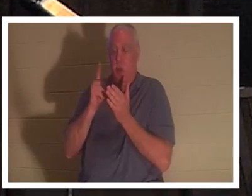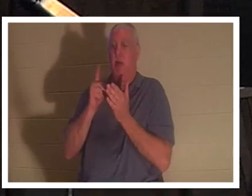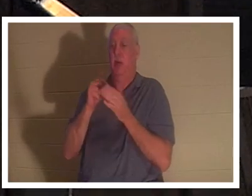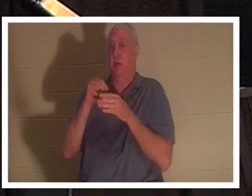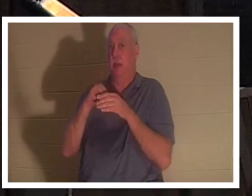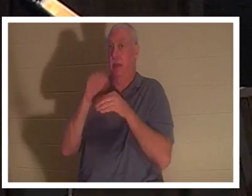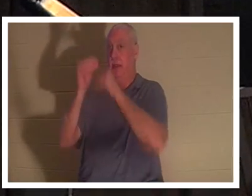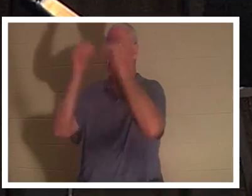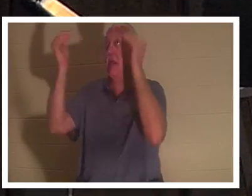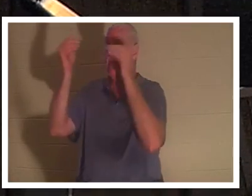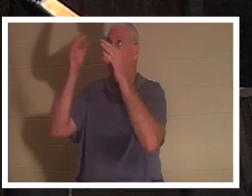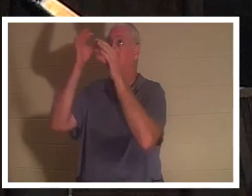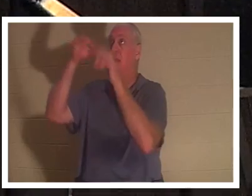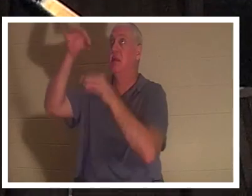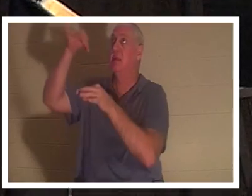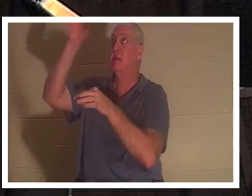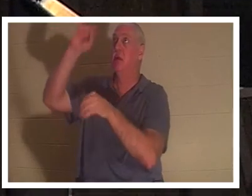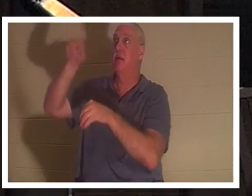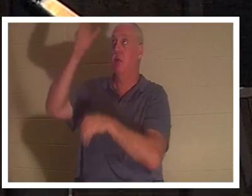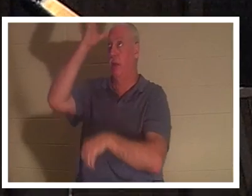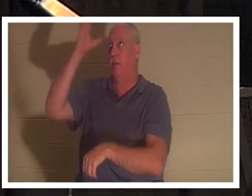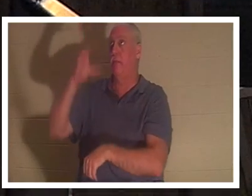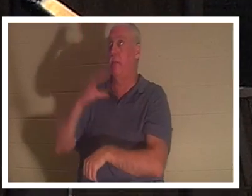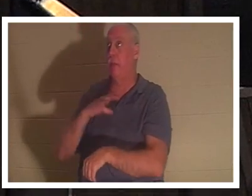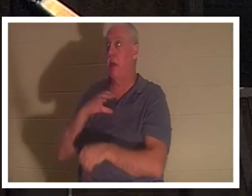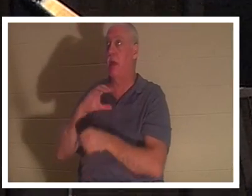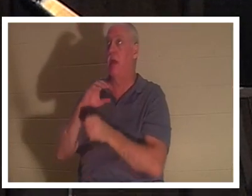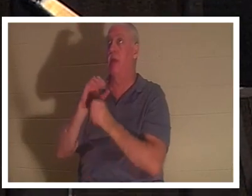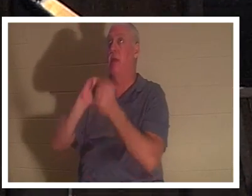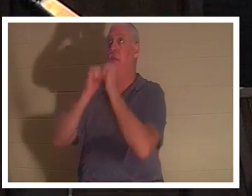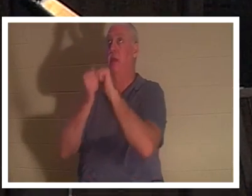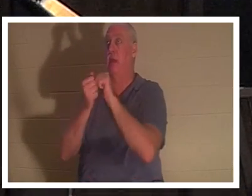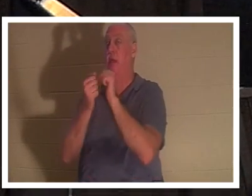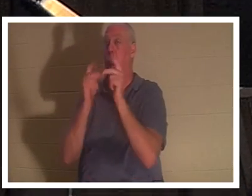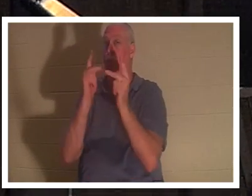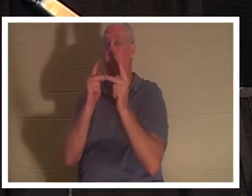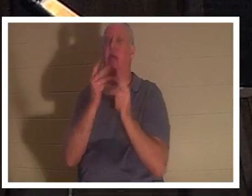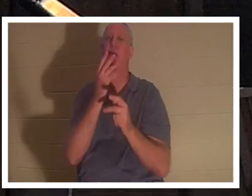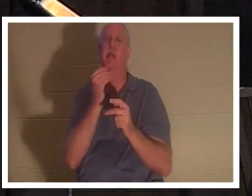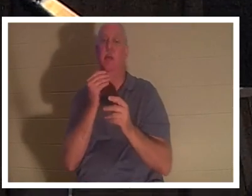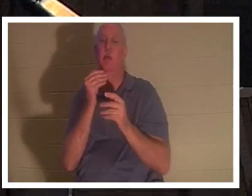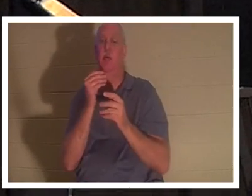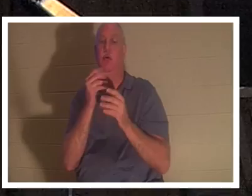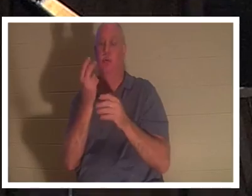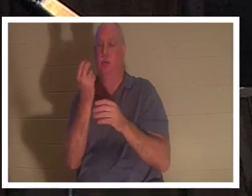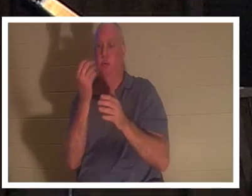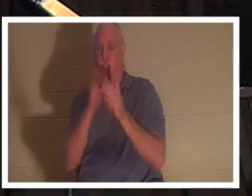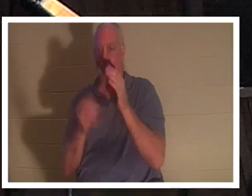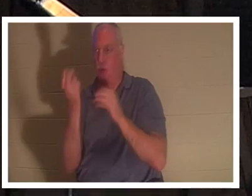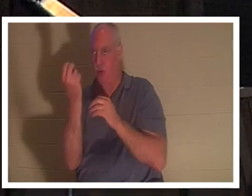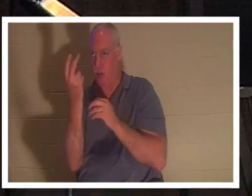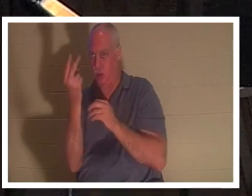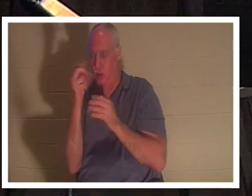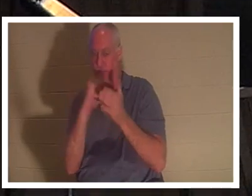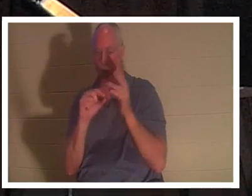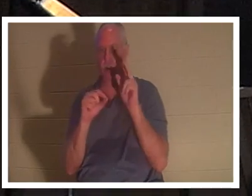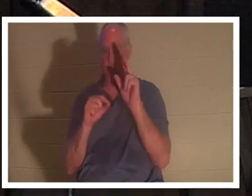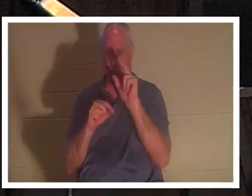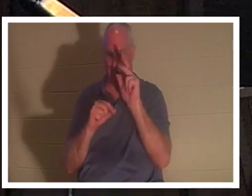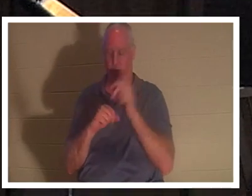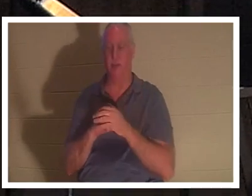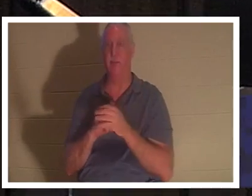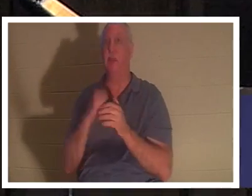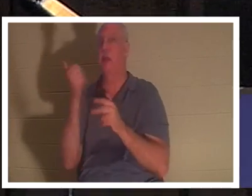义人的灵已经得以完全”（希伯来书 12:23）。在另一处，当基督